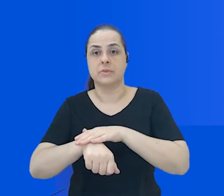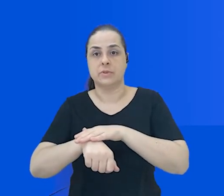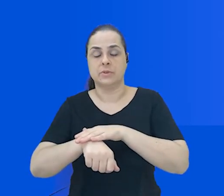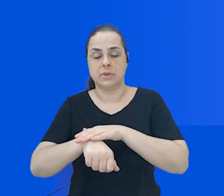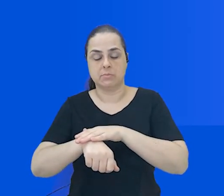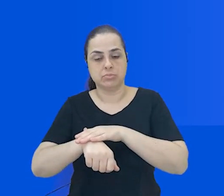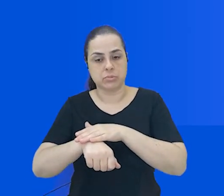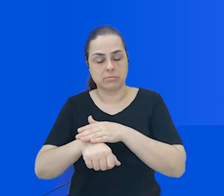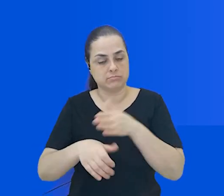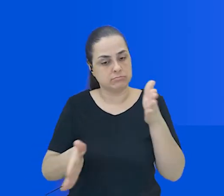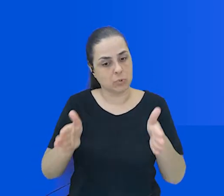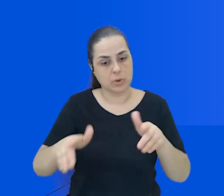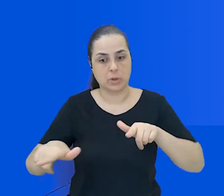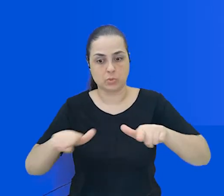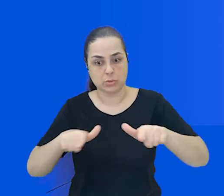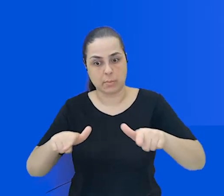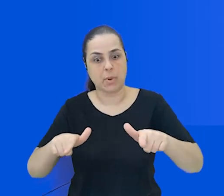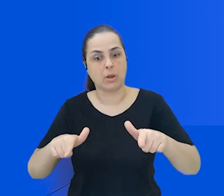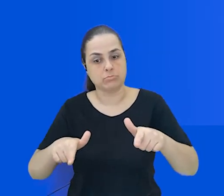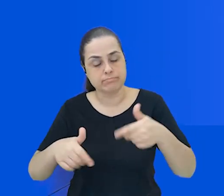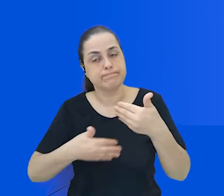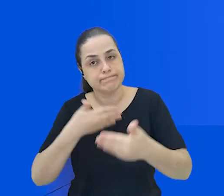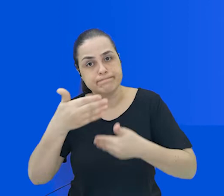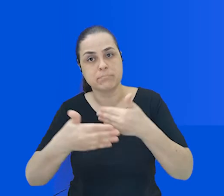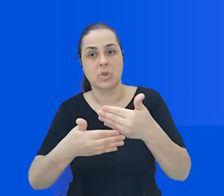E é um caminho, assim como a gente está educando as crianças